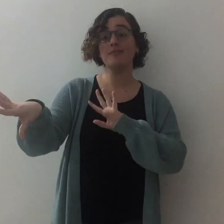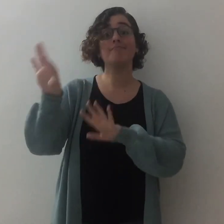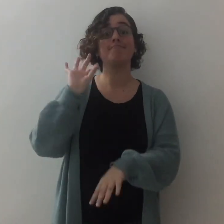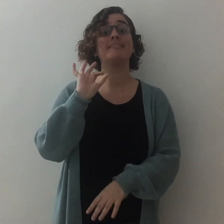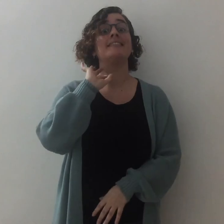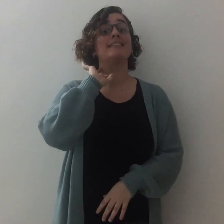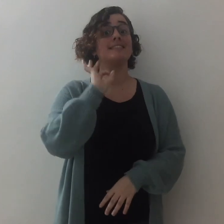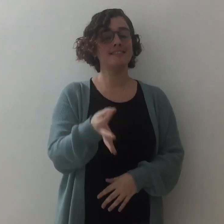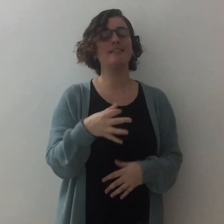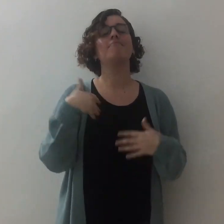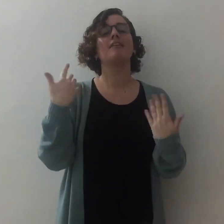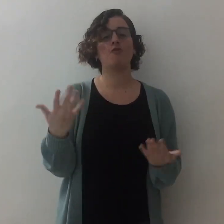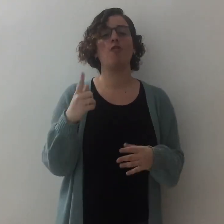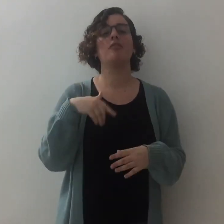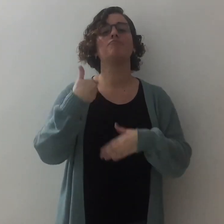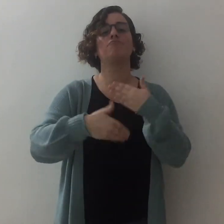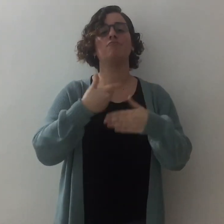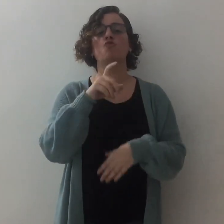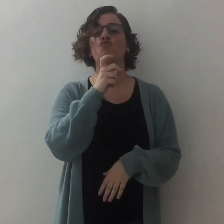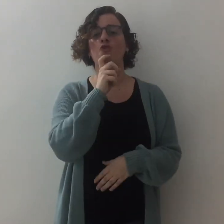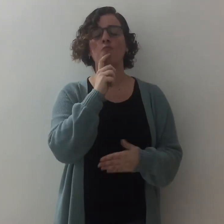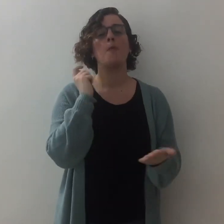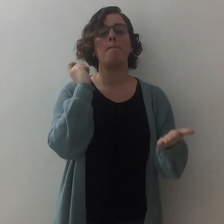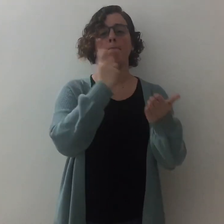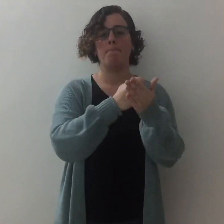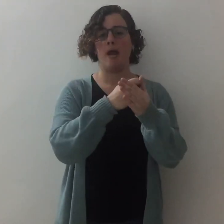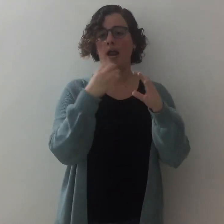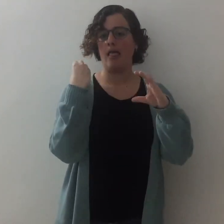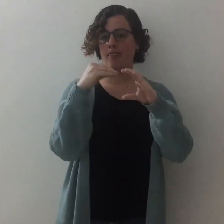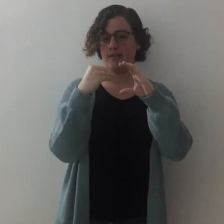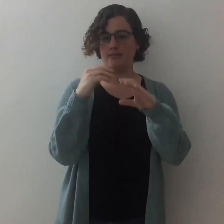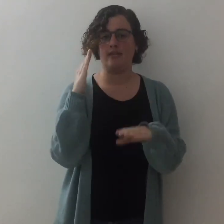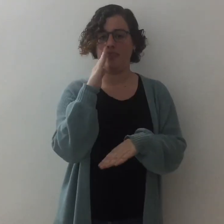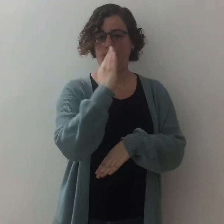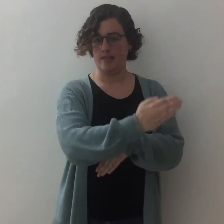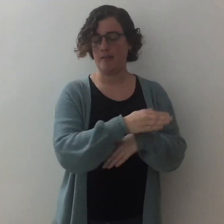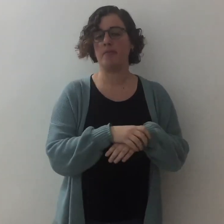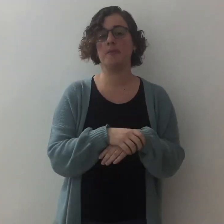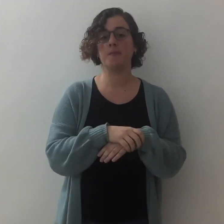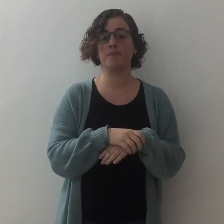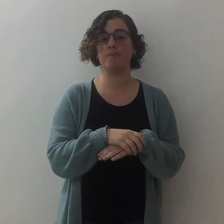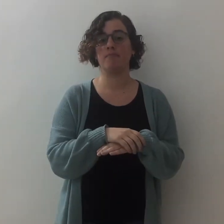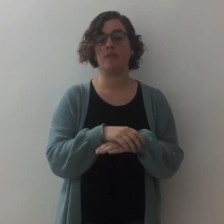En caso de ser seleccionade, se realizará el pago de la inscripción a la CJS-CNSE,